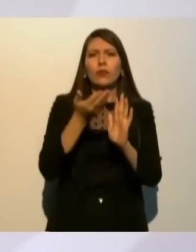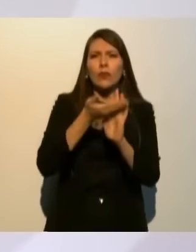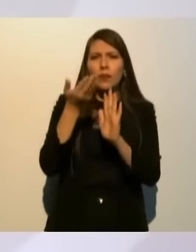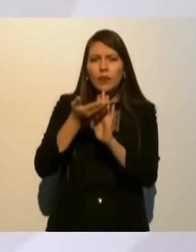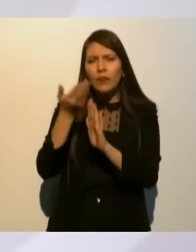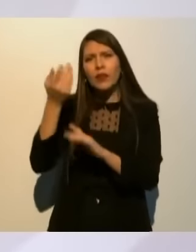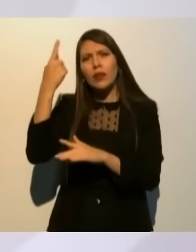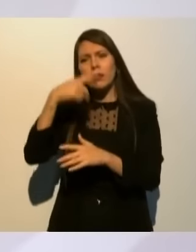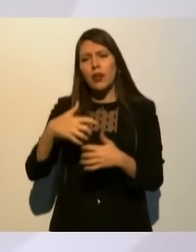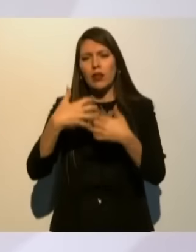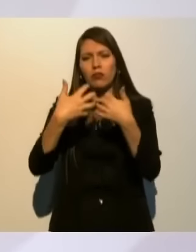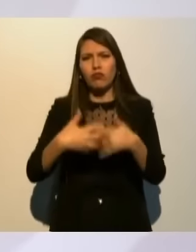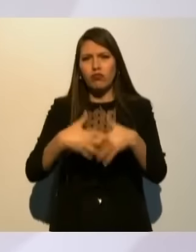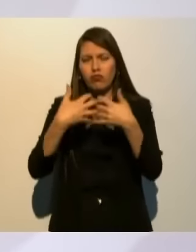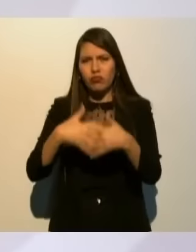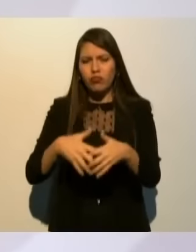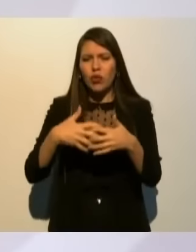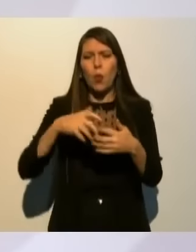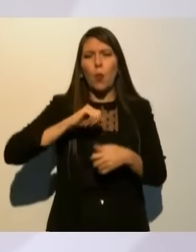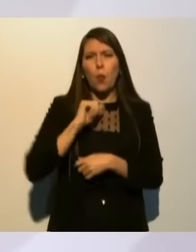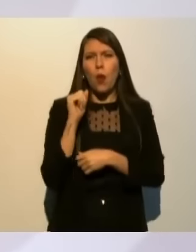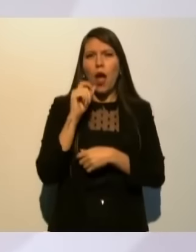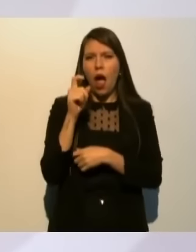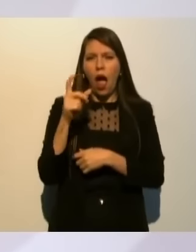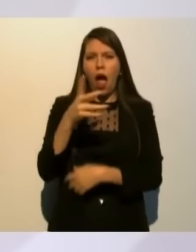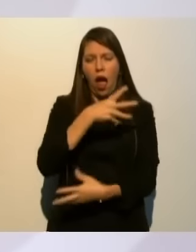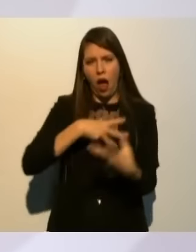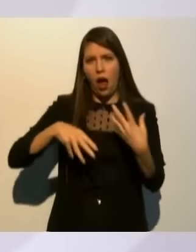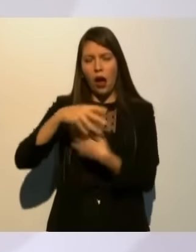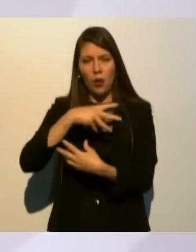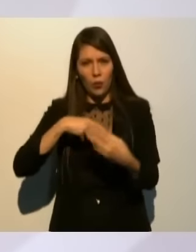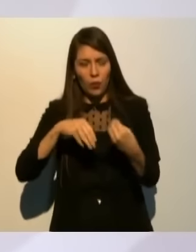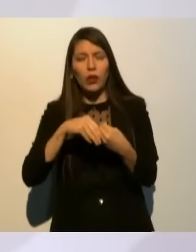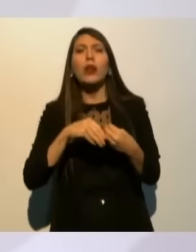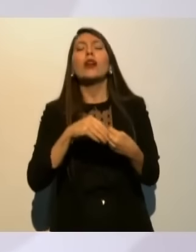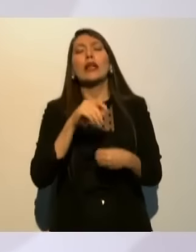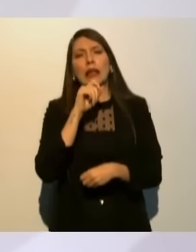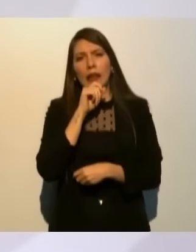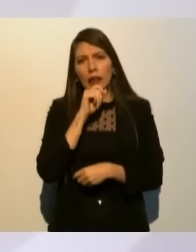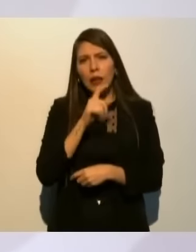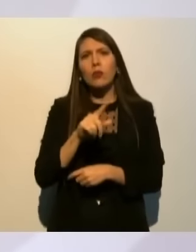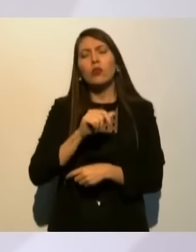tratamiento y colectores y también obras de prevención en donde se corre riesgo